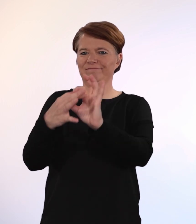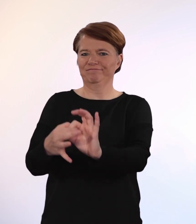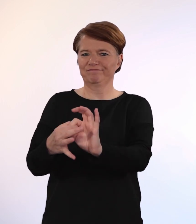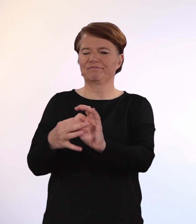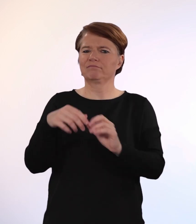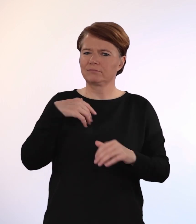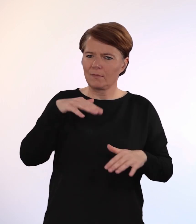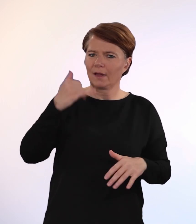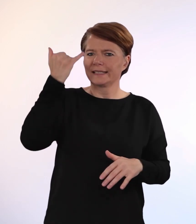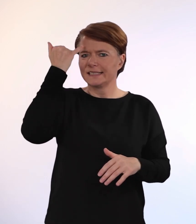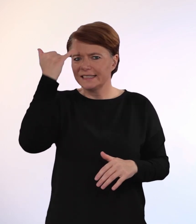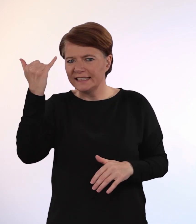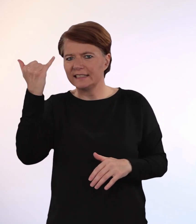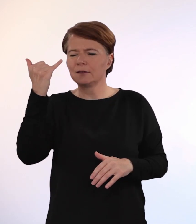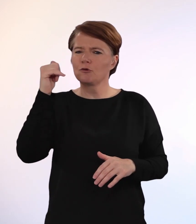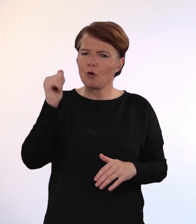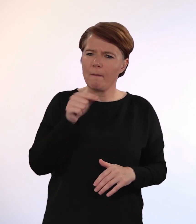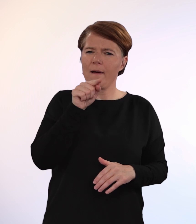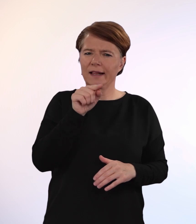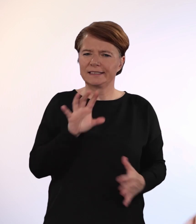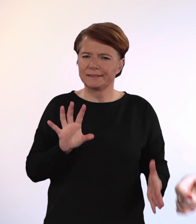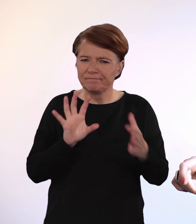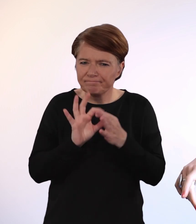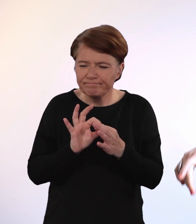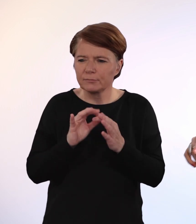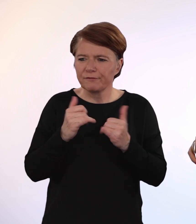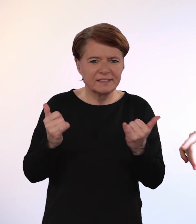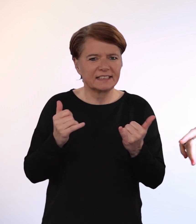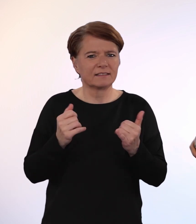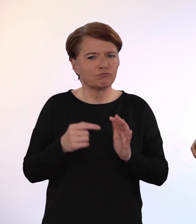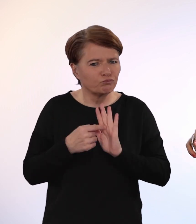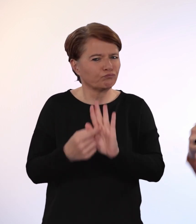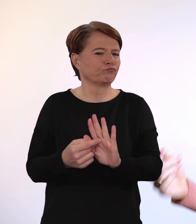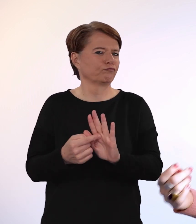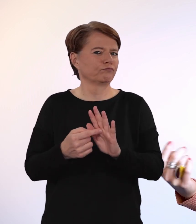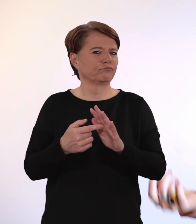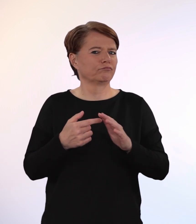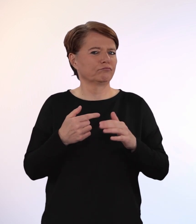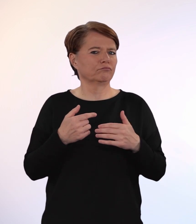Und da habe ich dann quasi die Idee noch mal aufgefasst,